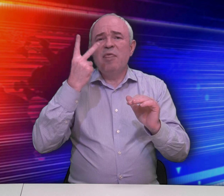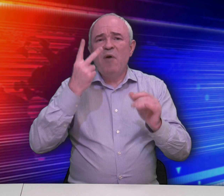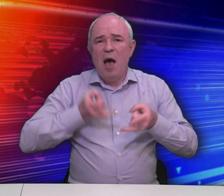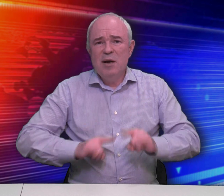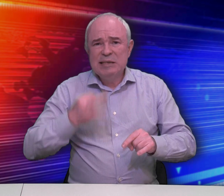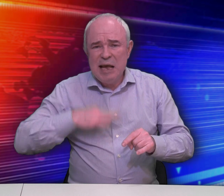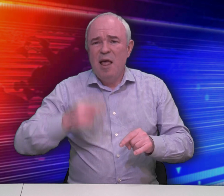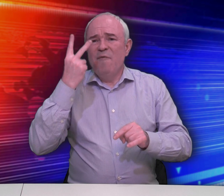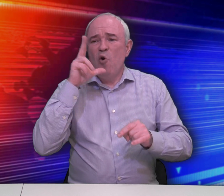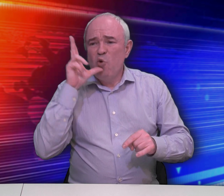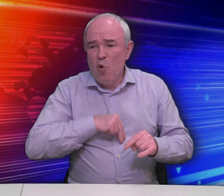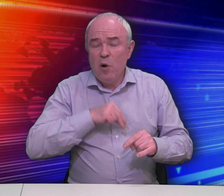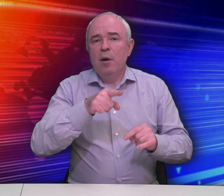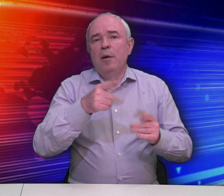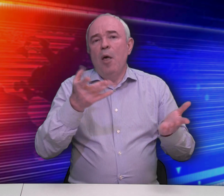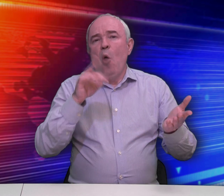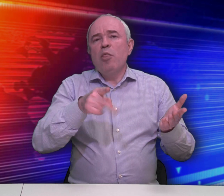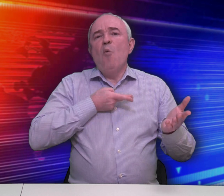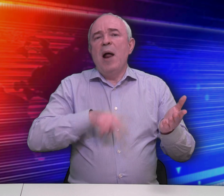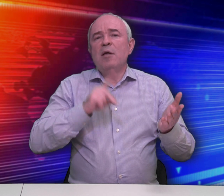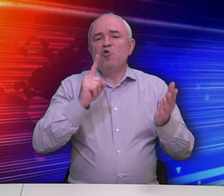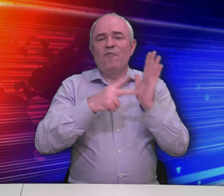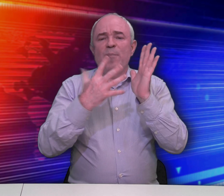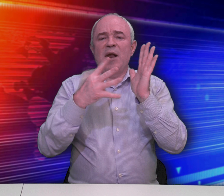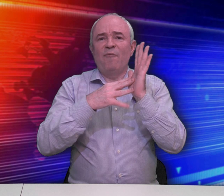у них было два сына и две дочери. Его жена умерла в 1859 году.